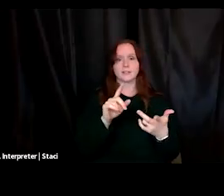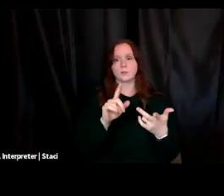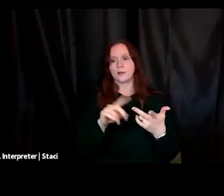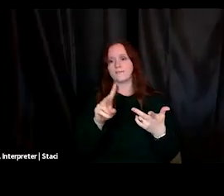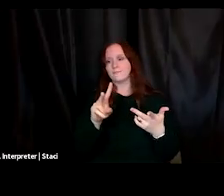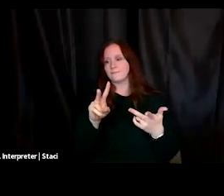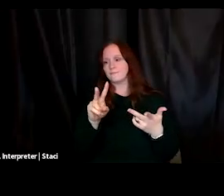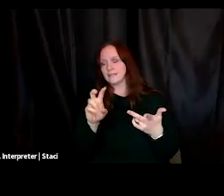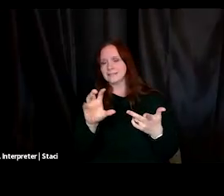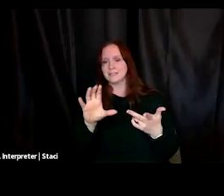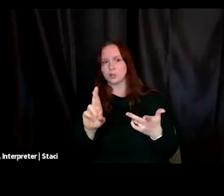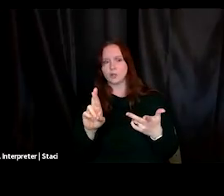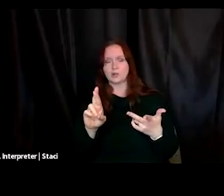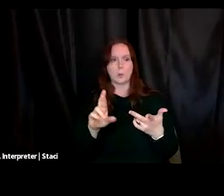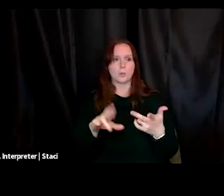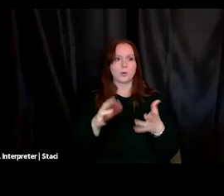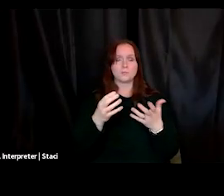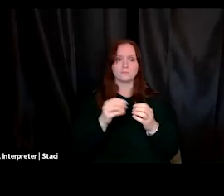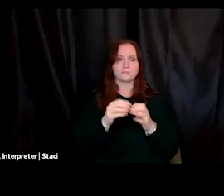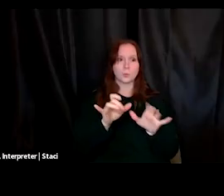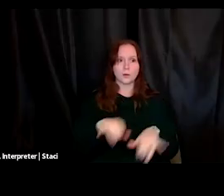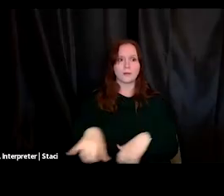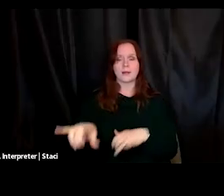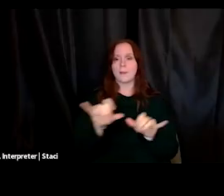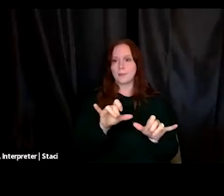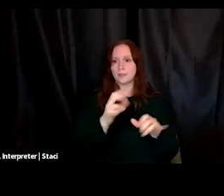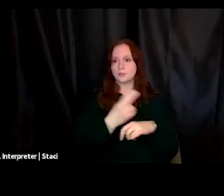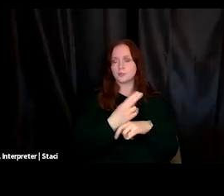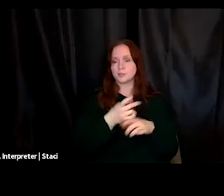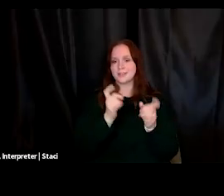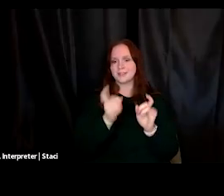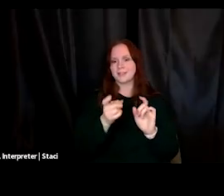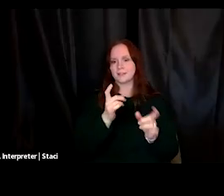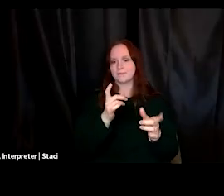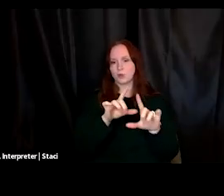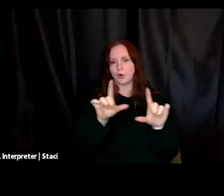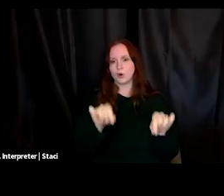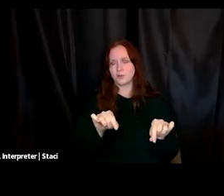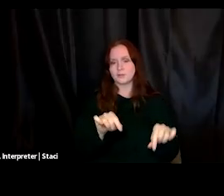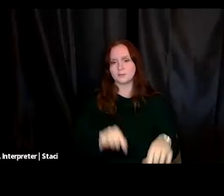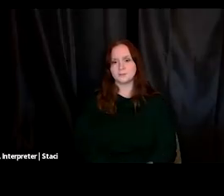Así que estas cuentas son cuentas de propiedad y control individual, pero es algo